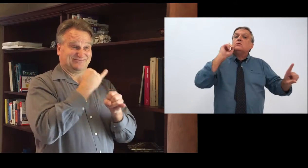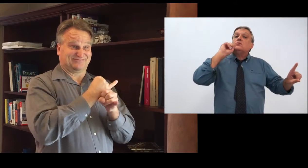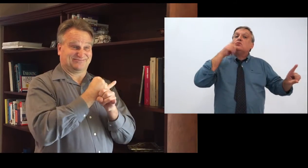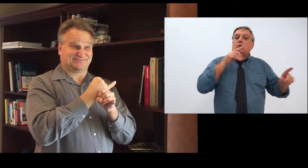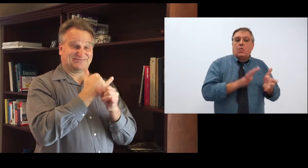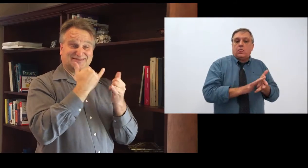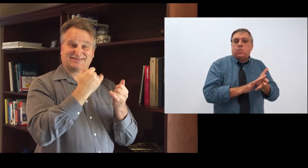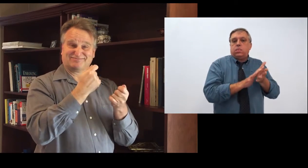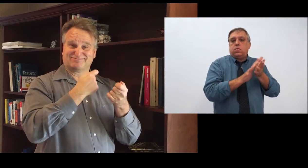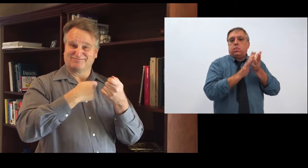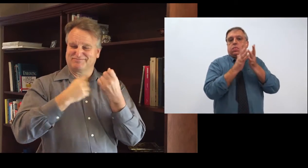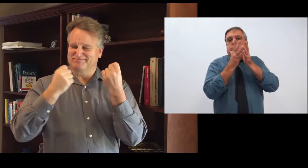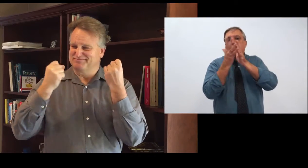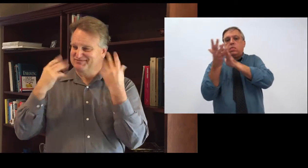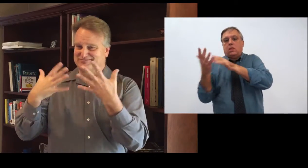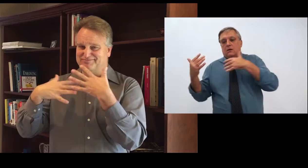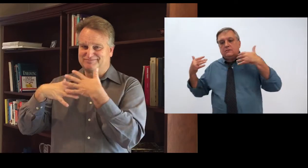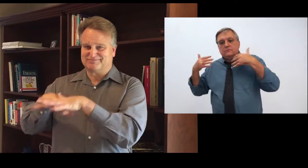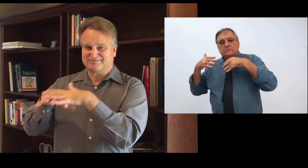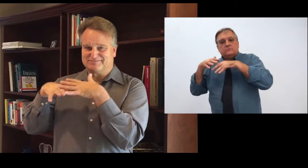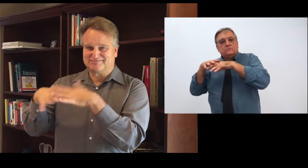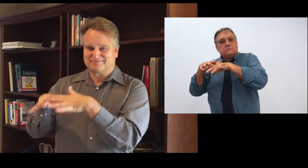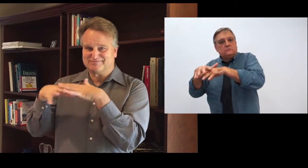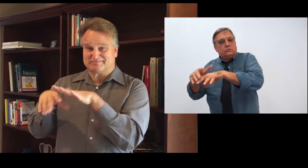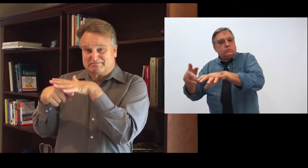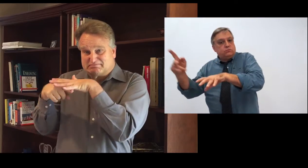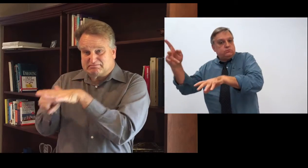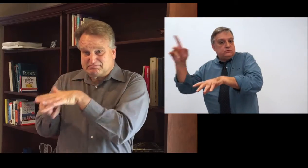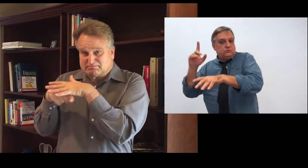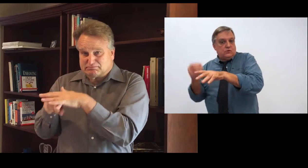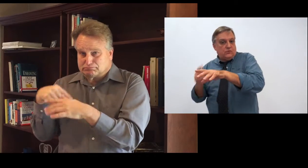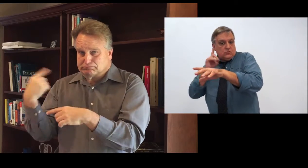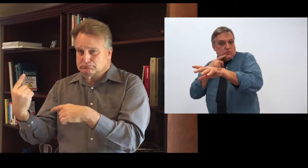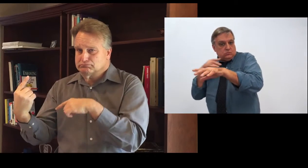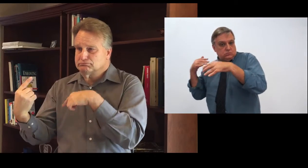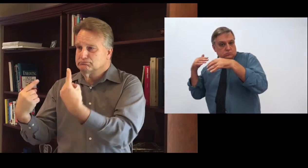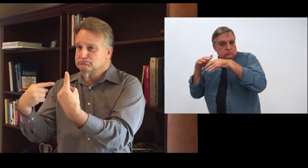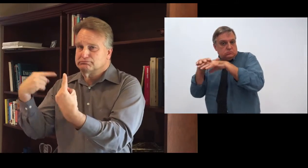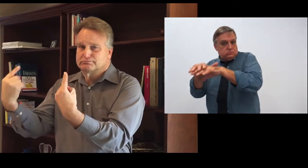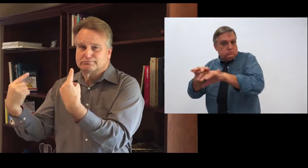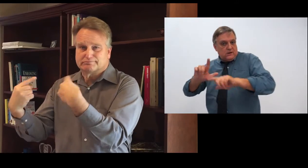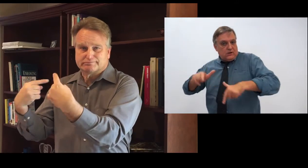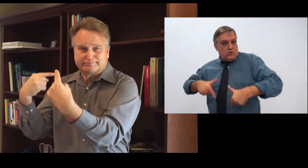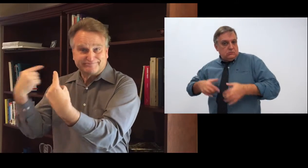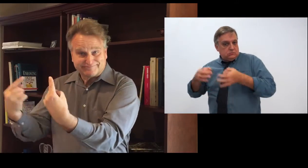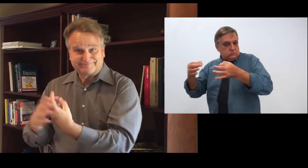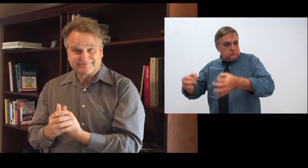dans des écoles pour Sourds à l’inclusion de la majorité de ces enfants sourds dans des écoles ordinaires,